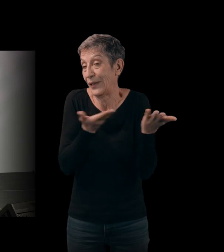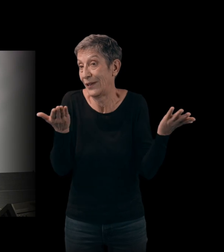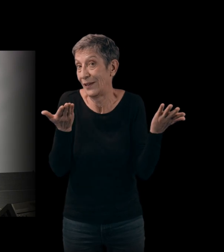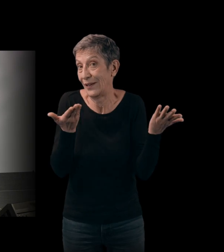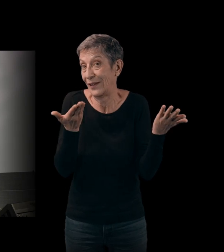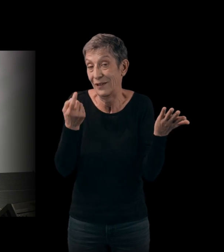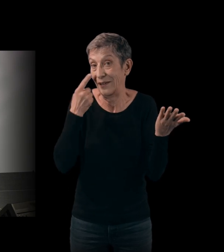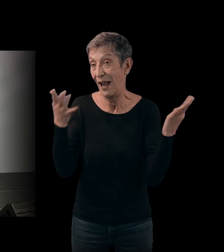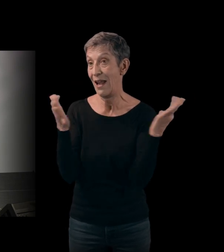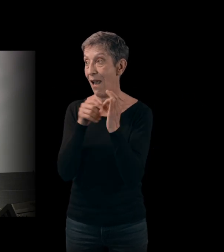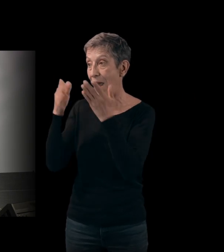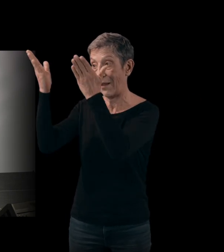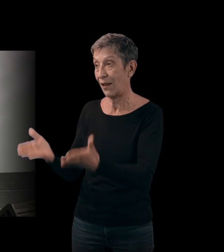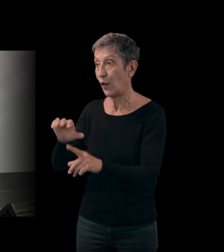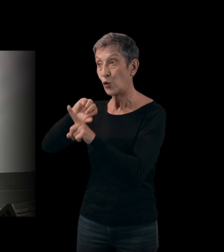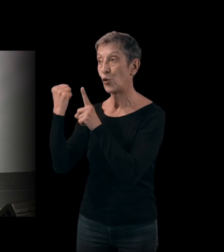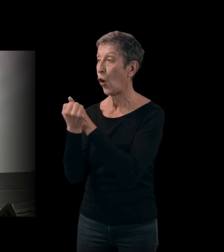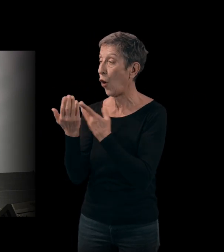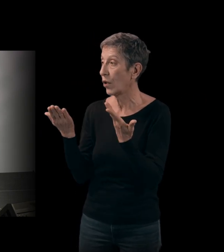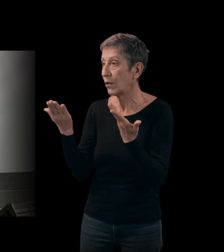Vous êtes connu pour ça, pour un parcours depuis longtemps